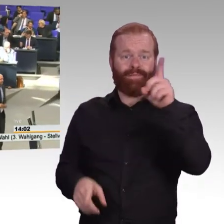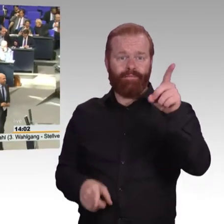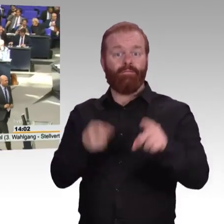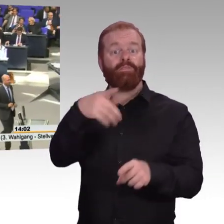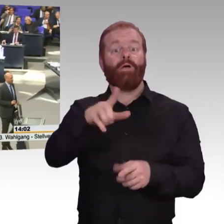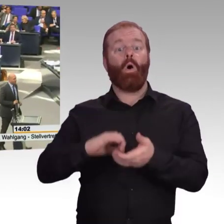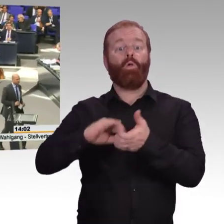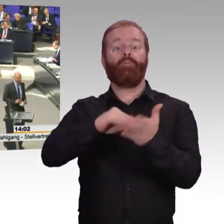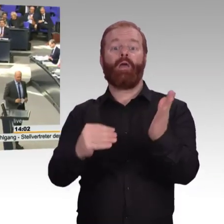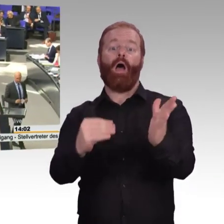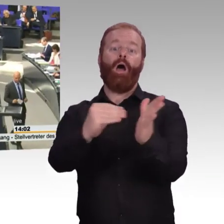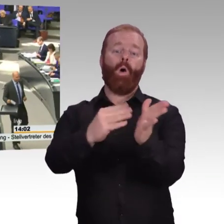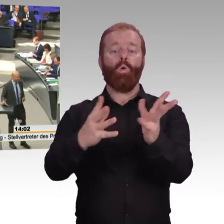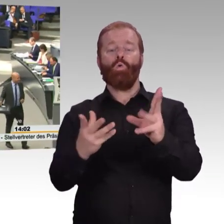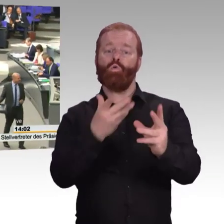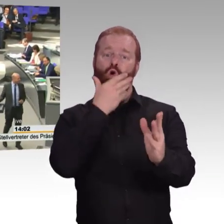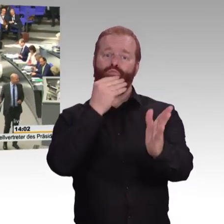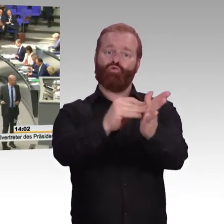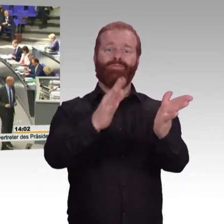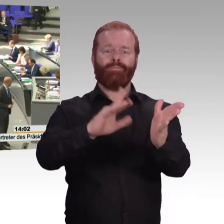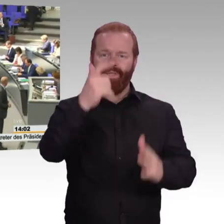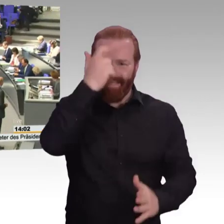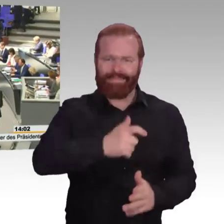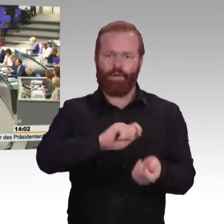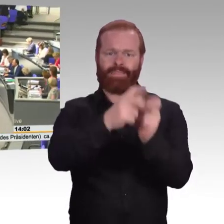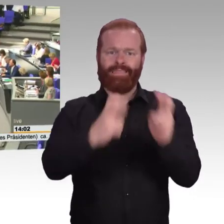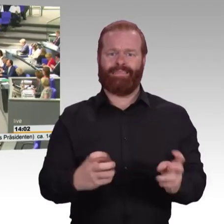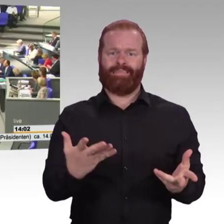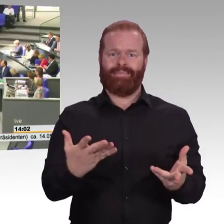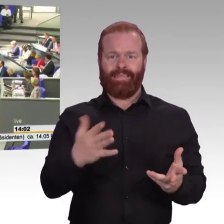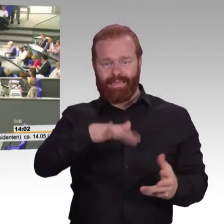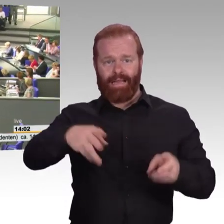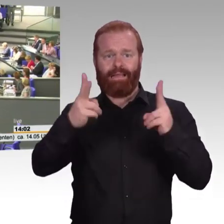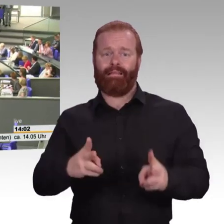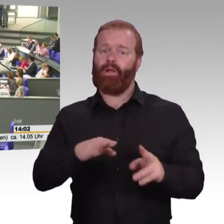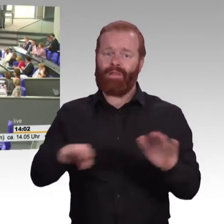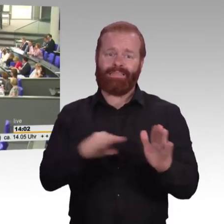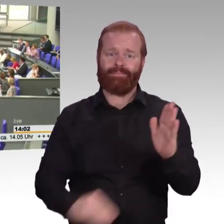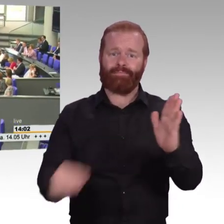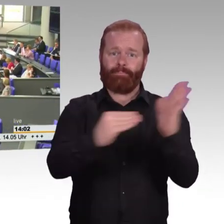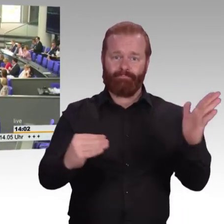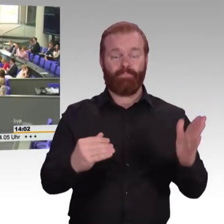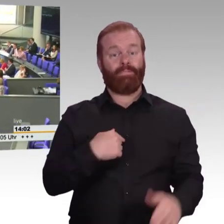und während er auf den Weg hier nach vorne ist, bitte ich die zu den folgenden 18 Abstimmungen